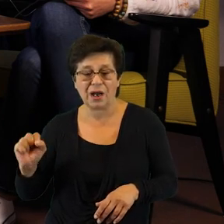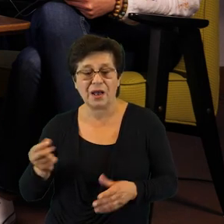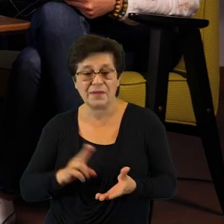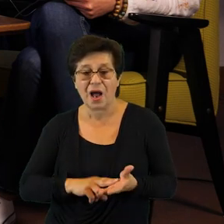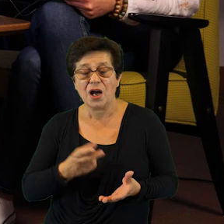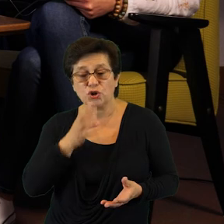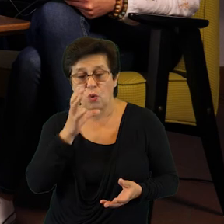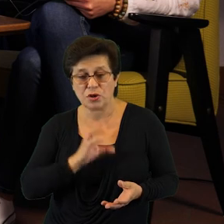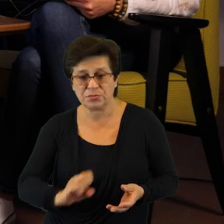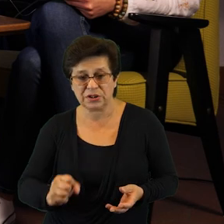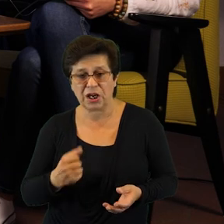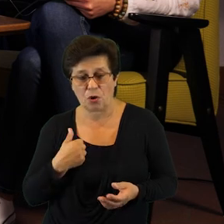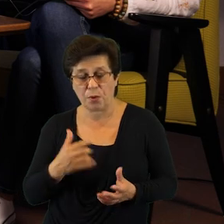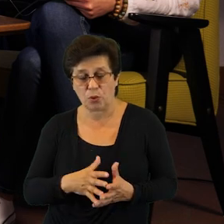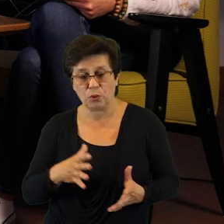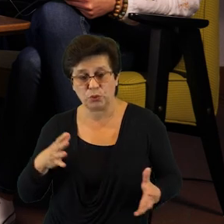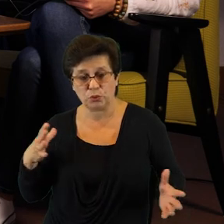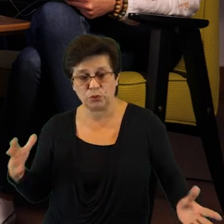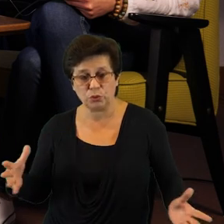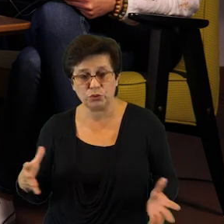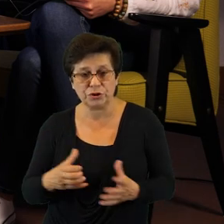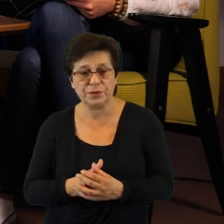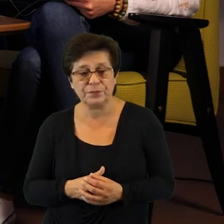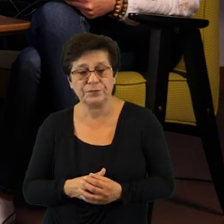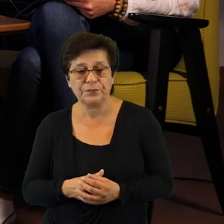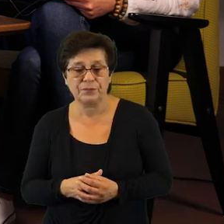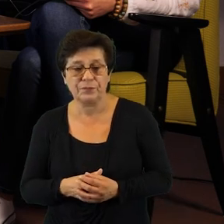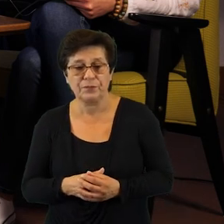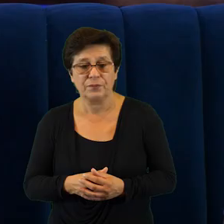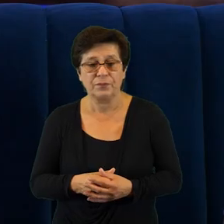Jest jednoznaczne, Antoni Słonimski po stronie opozycji demokratycznej,